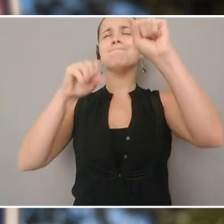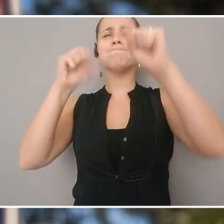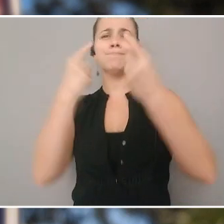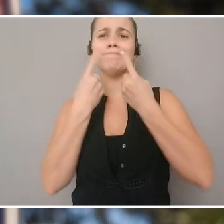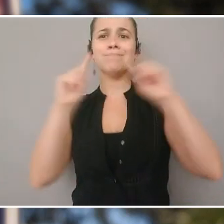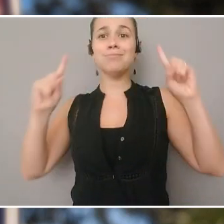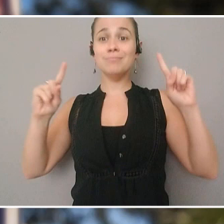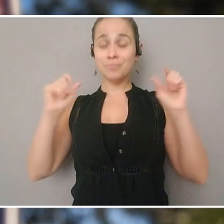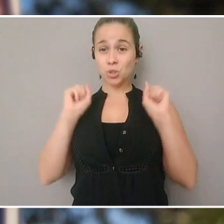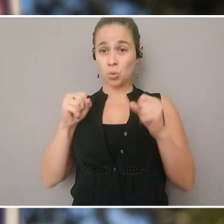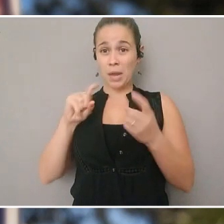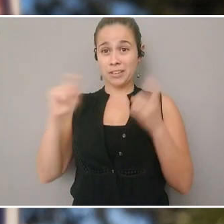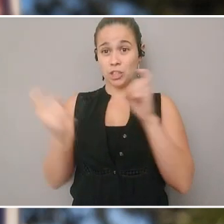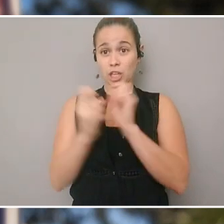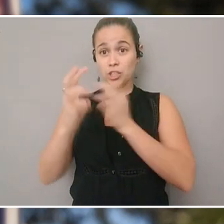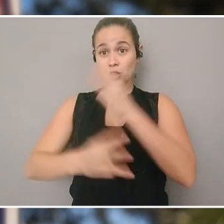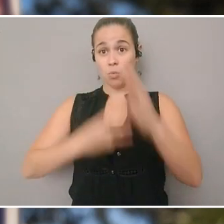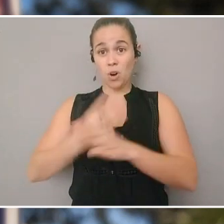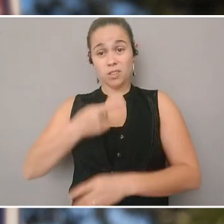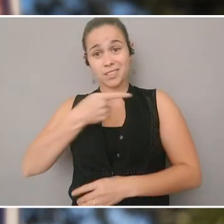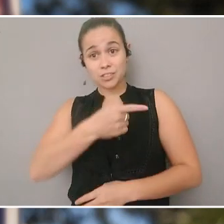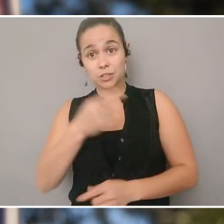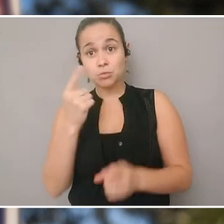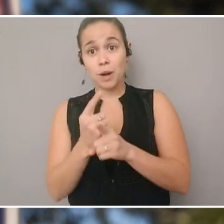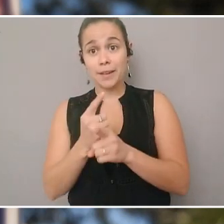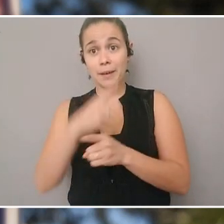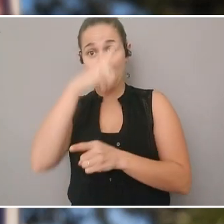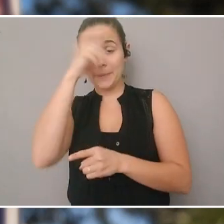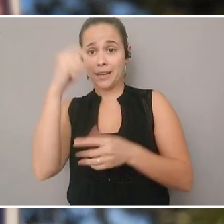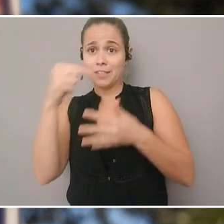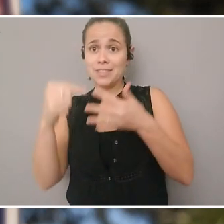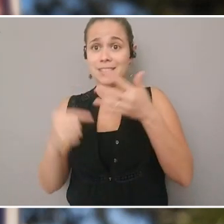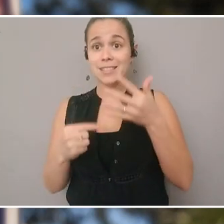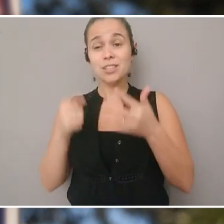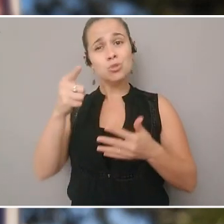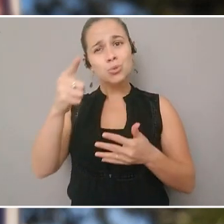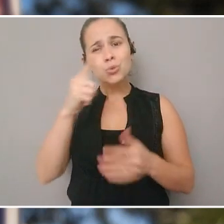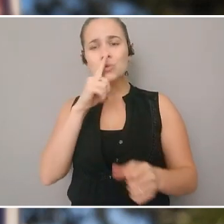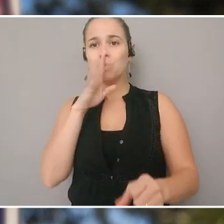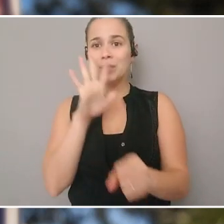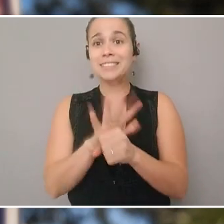tenía razón. Estaban